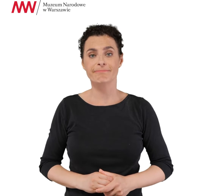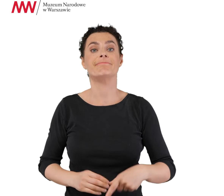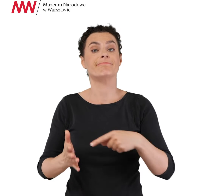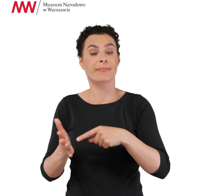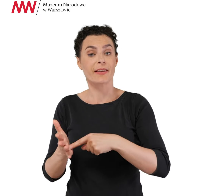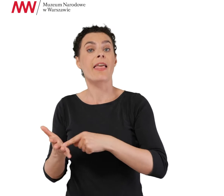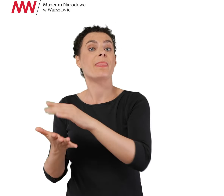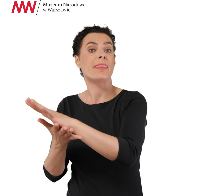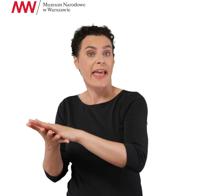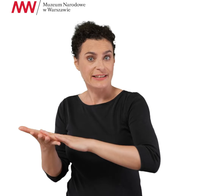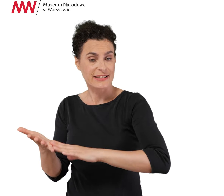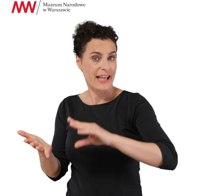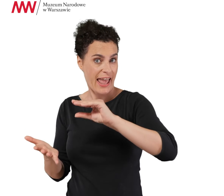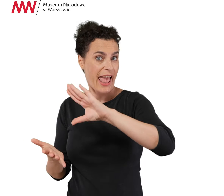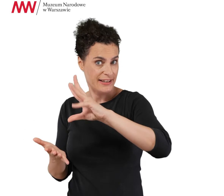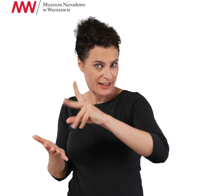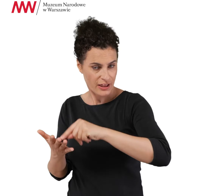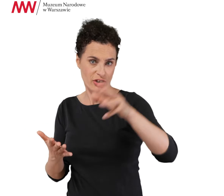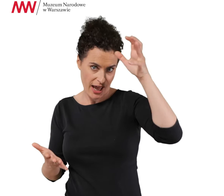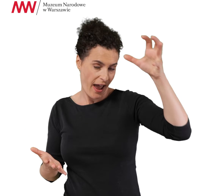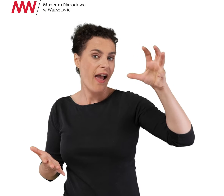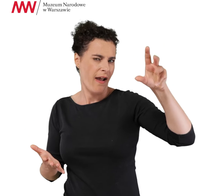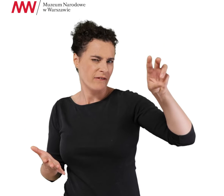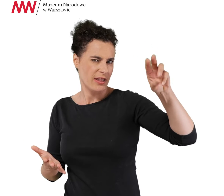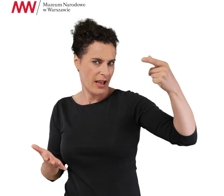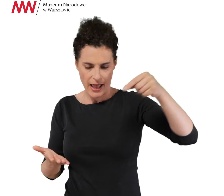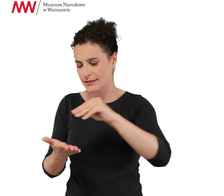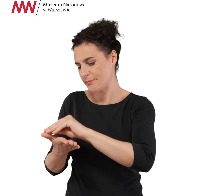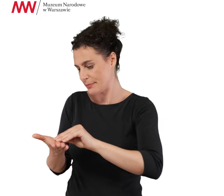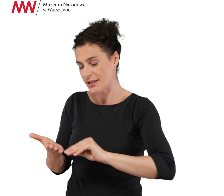W tekstach estetycznych Witkacy pisał,